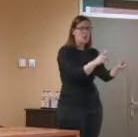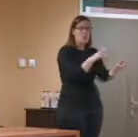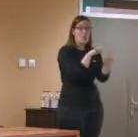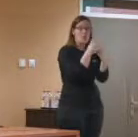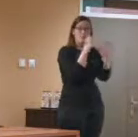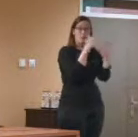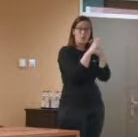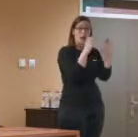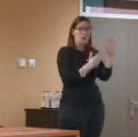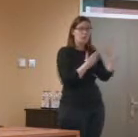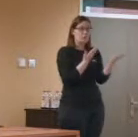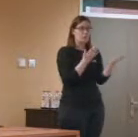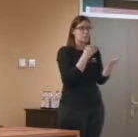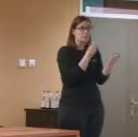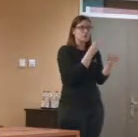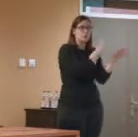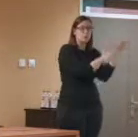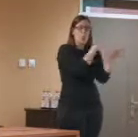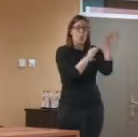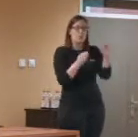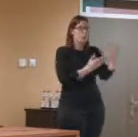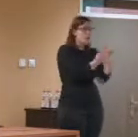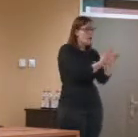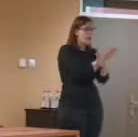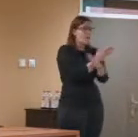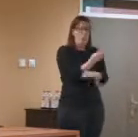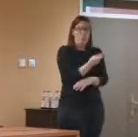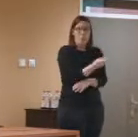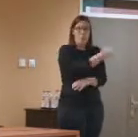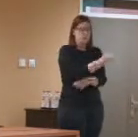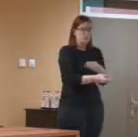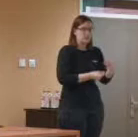muchos juicios, muchas sesiones que se están haciendo. Y sólo se cubren